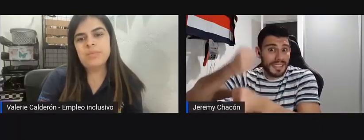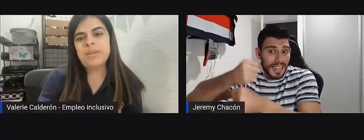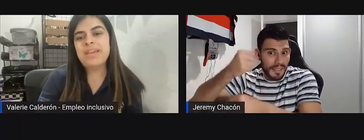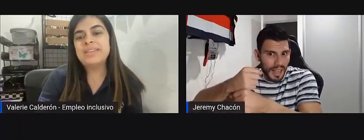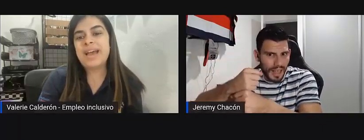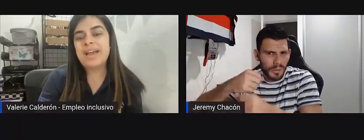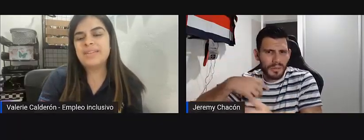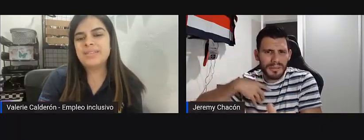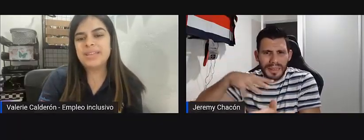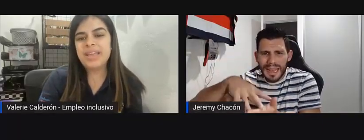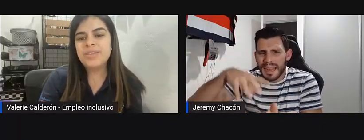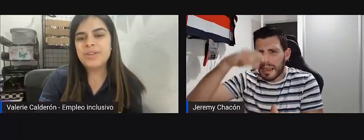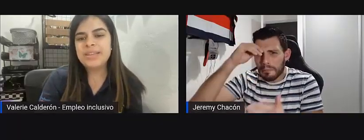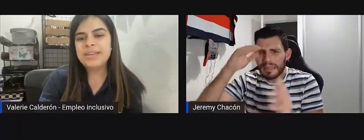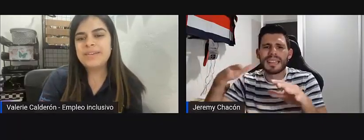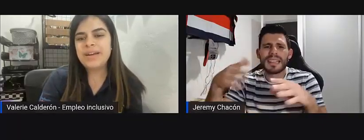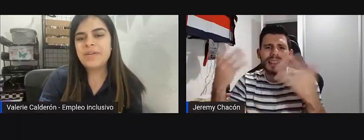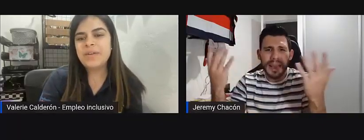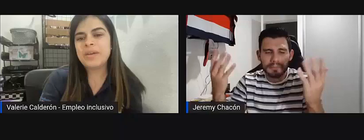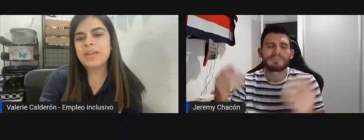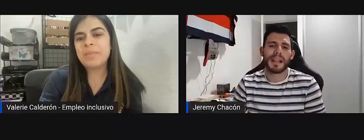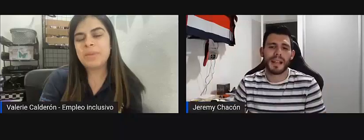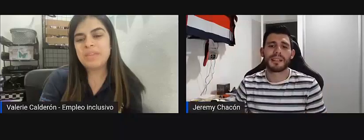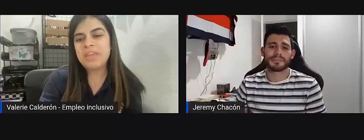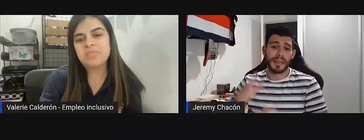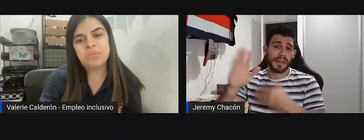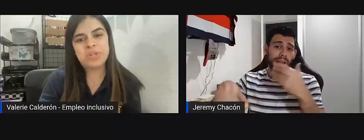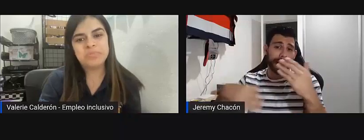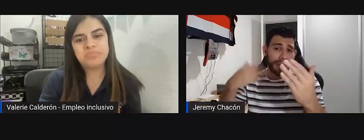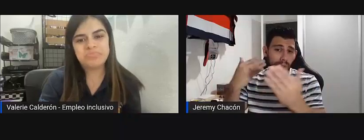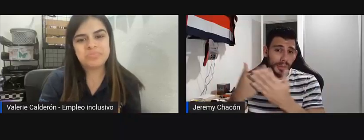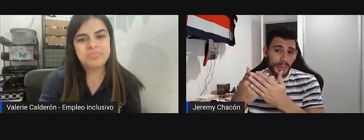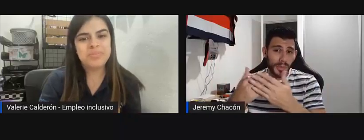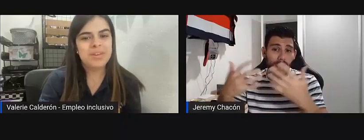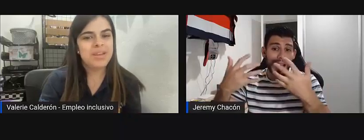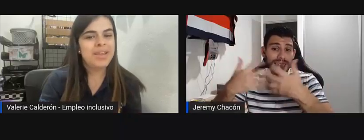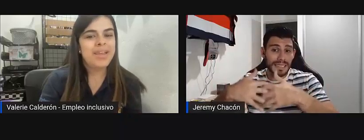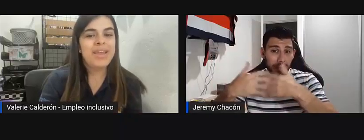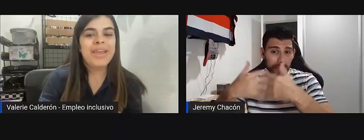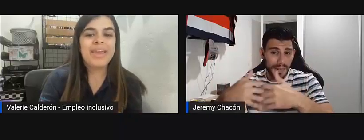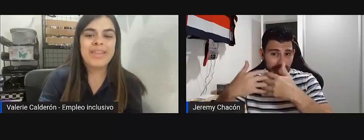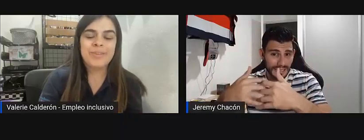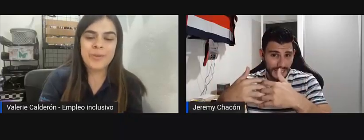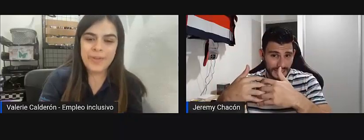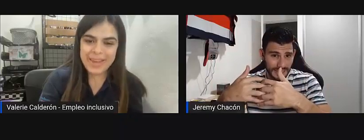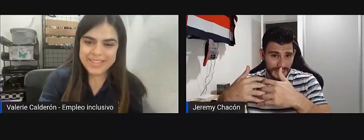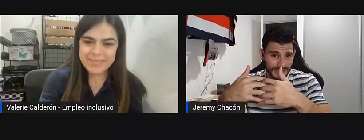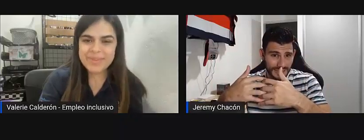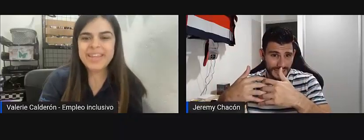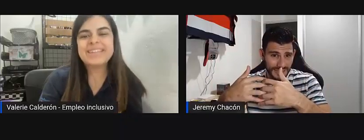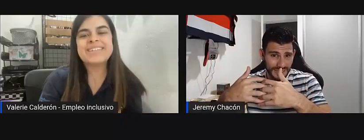verdad ya dentro del trabajo que aprendí bueno que todas las empresas